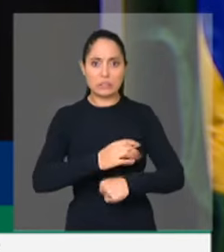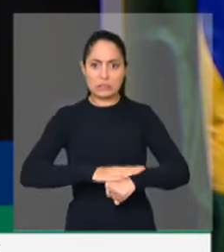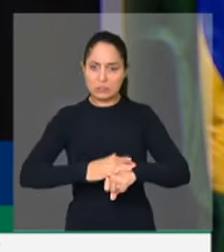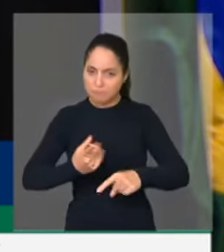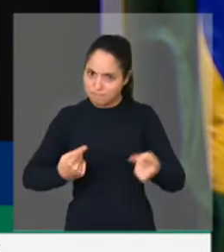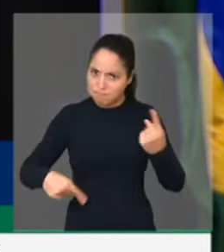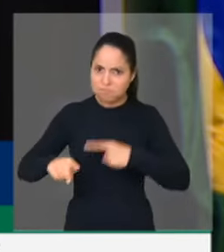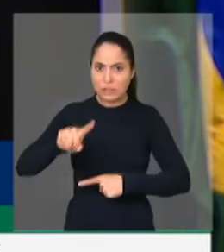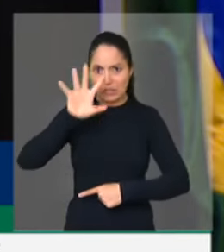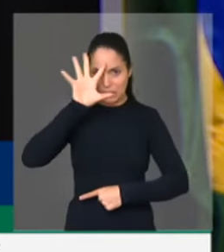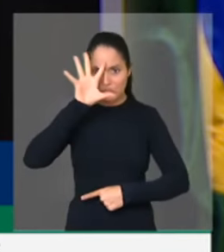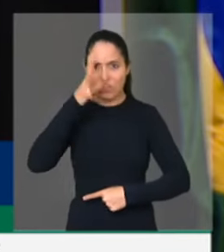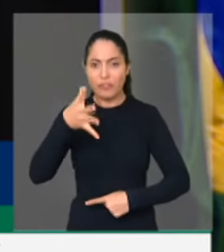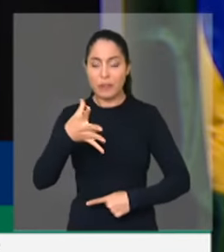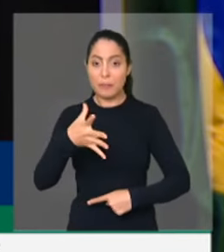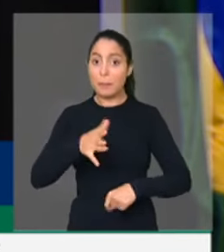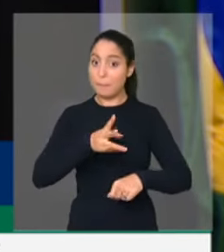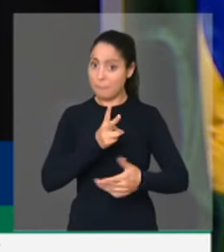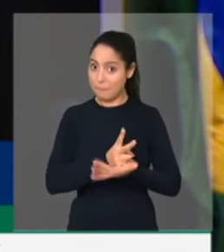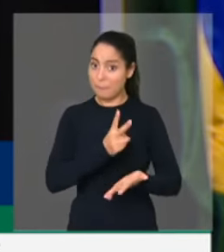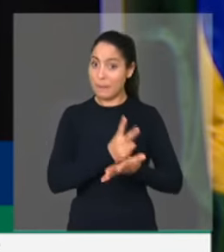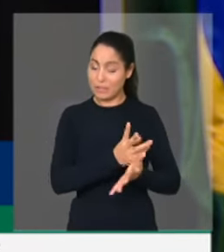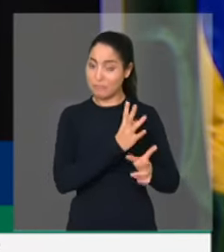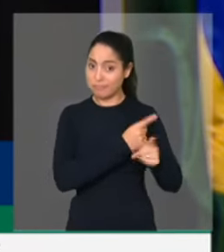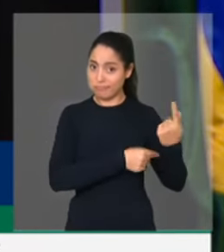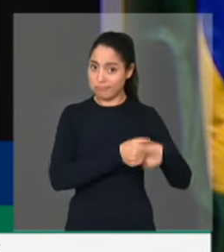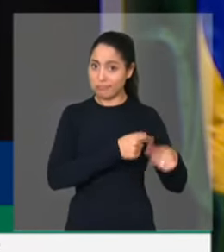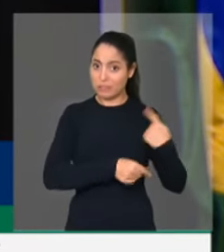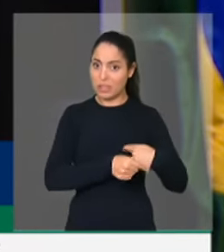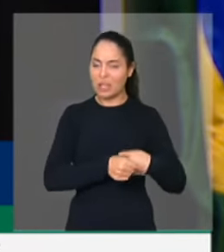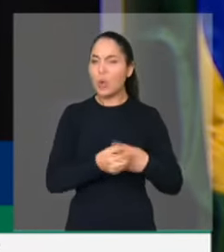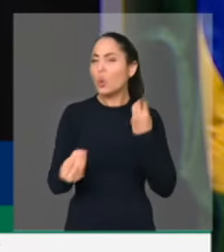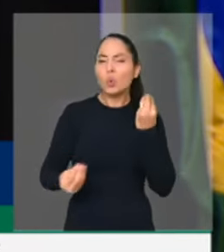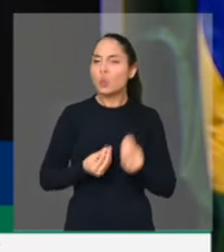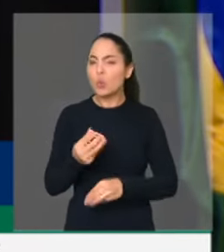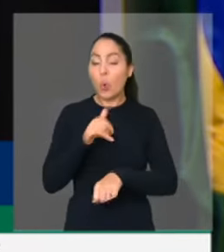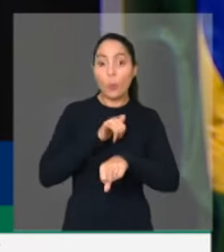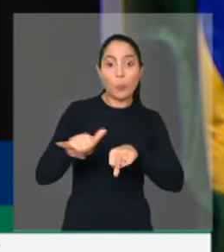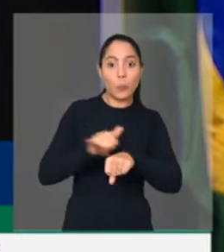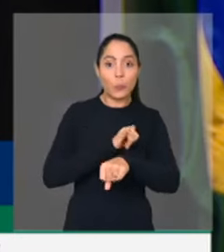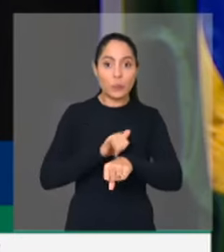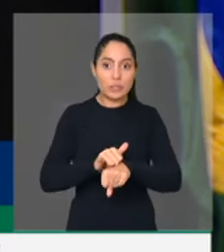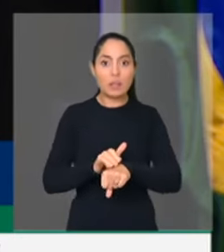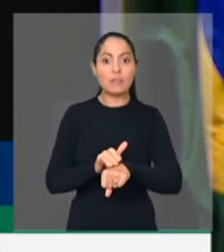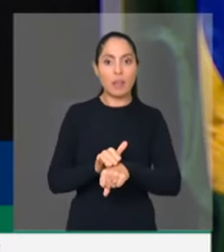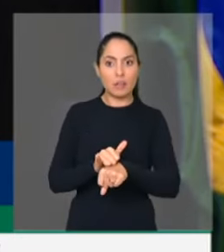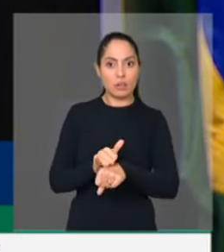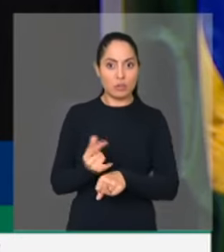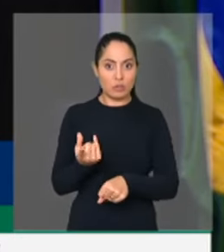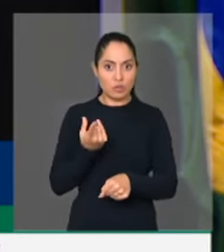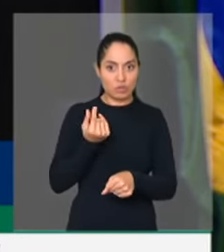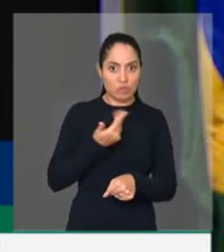CONCESSÃO DE INCENTIVO.... OU BENEFÍCIO FISCAL, TAL COMO OCORRE NA PRESENTE PROPOSTA QUE É .... POR SUA VEZ, APRESENTADA EM TEMPOS DE